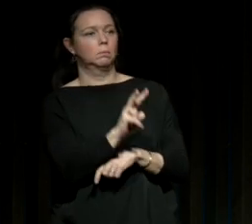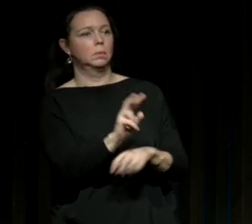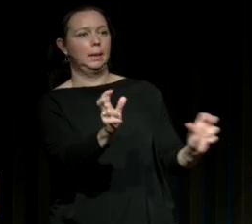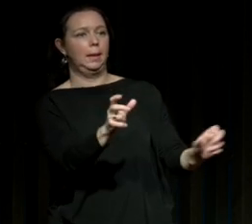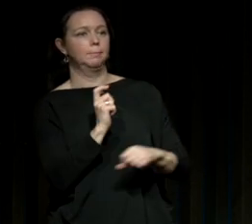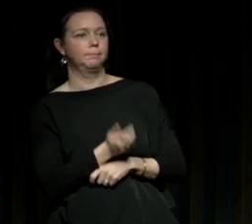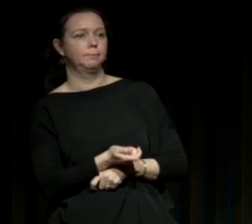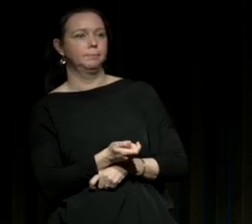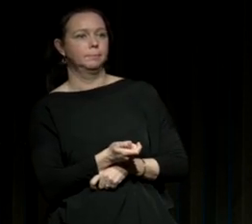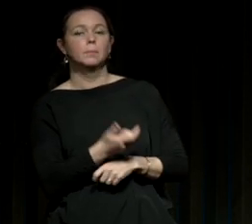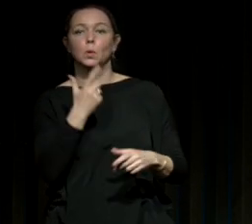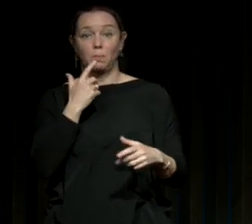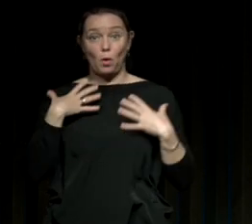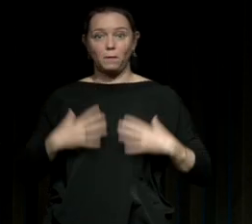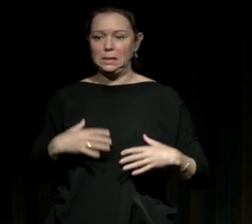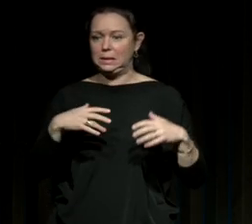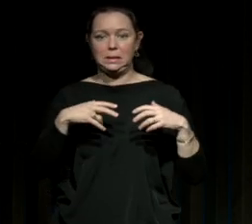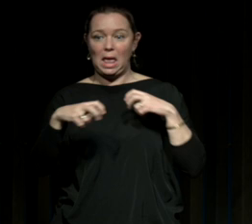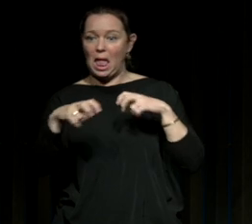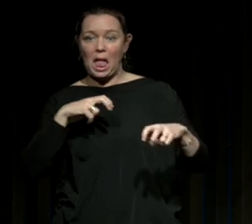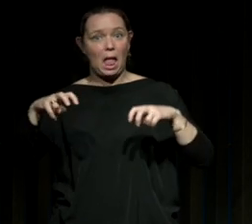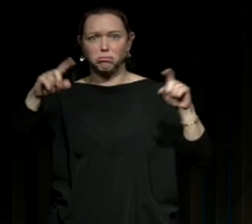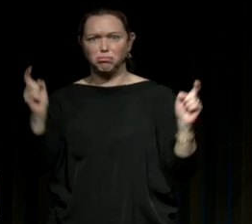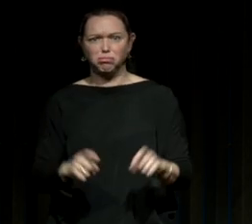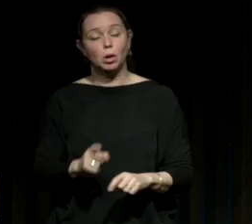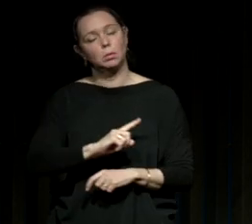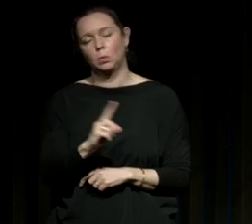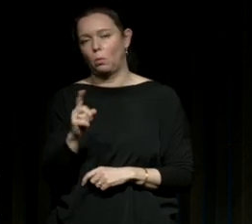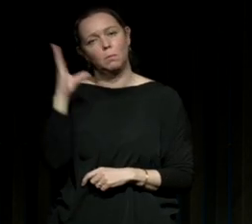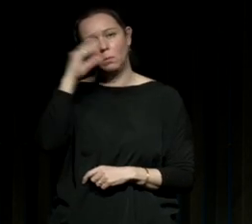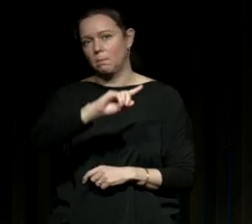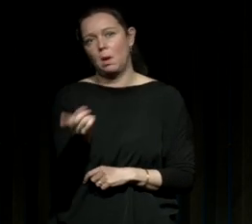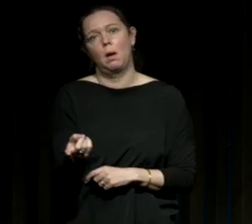physique ce quelque chose qu'il faut pas oublier quand on aborde le traitement de cette maladie